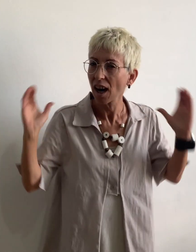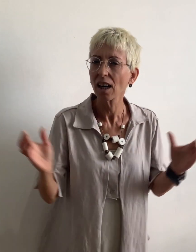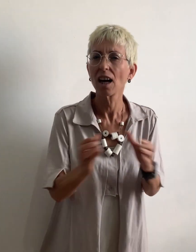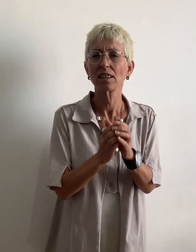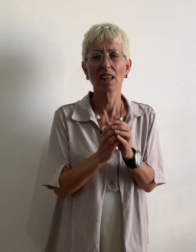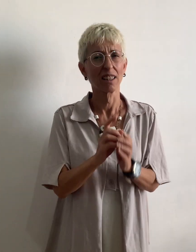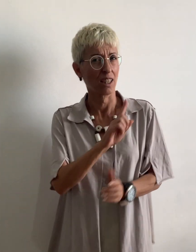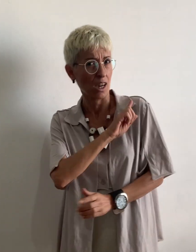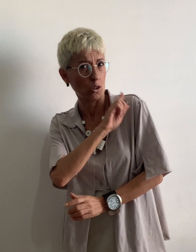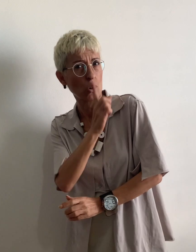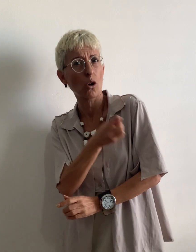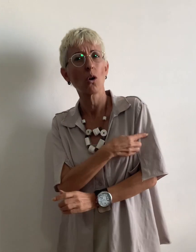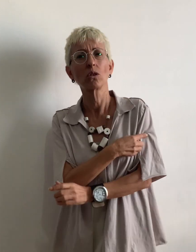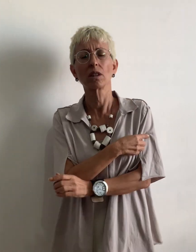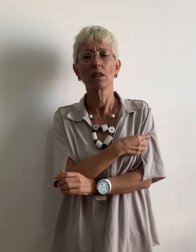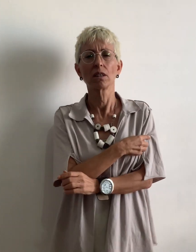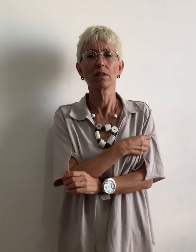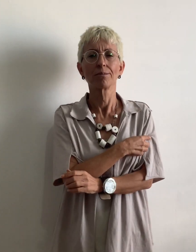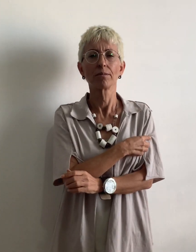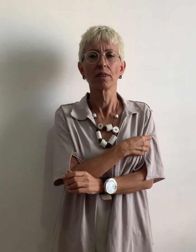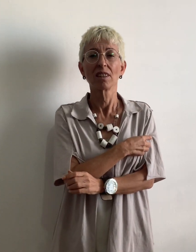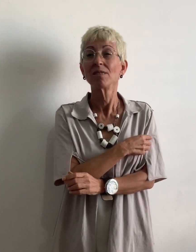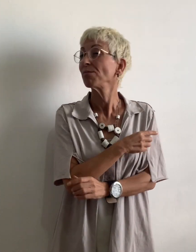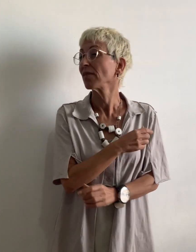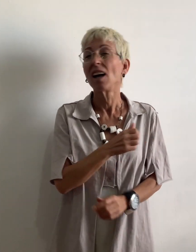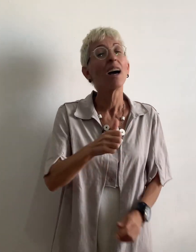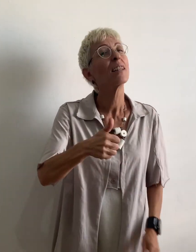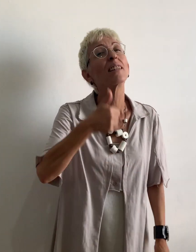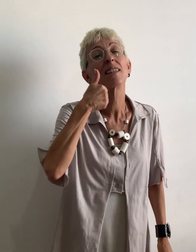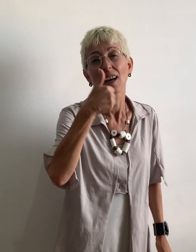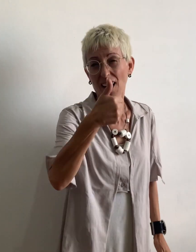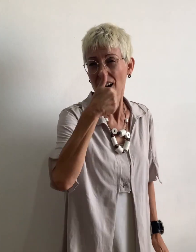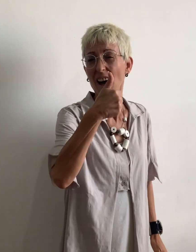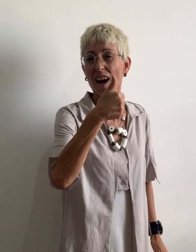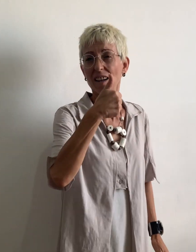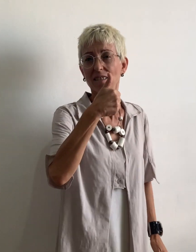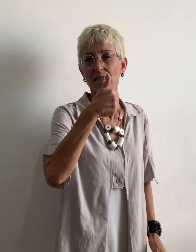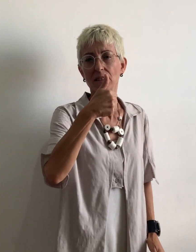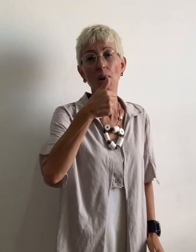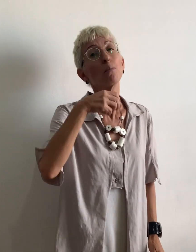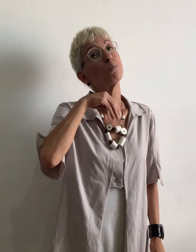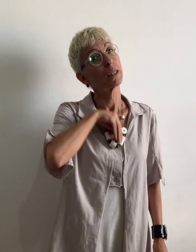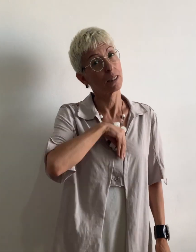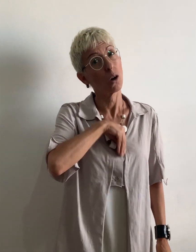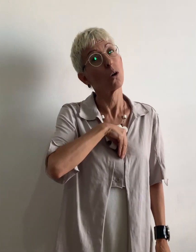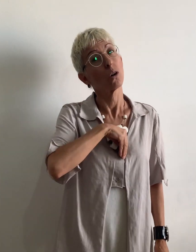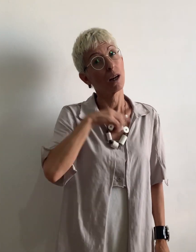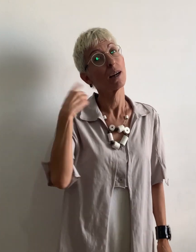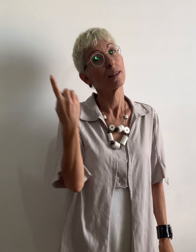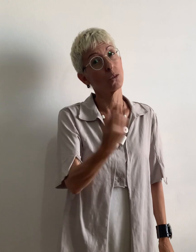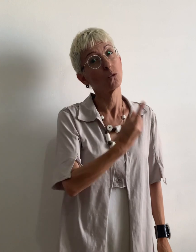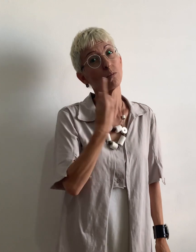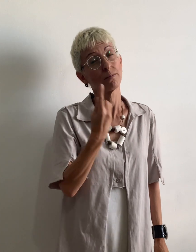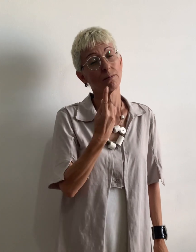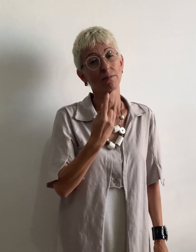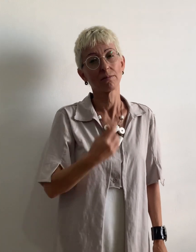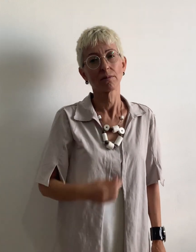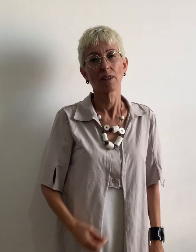לְאַחֵד אֶת הַכֹּחוֹת תְּחִלָּה בְּתוֹכֵנוּ